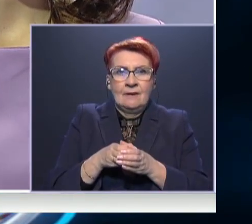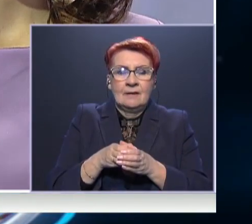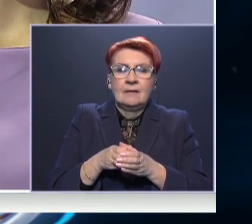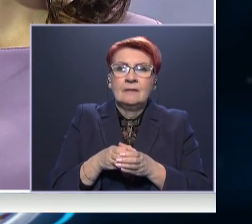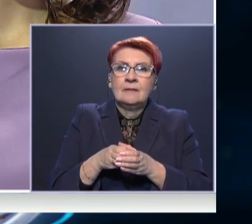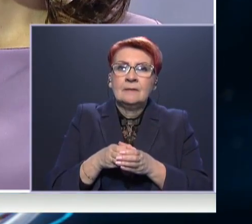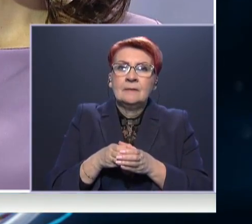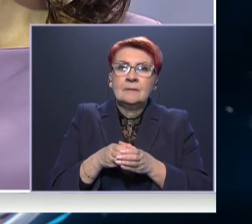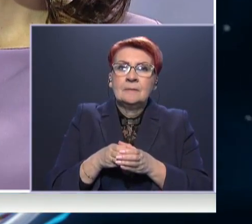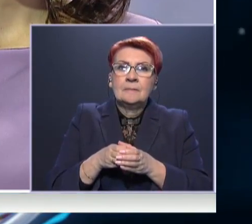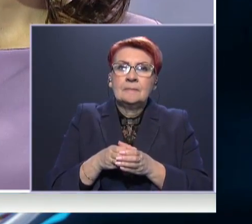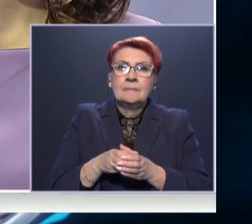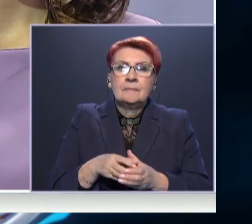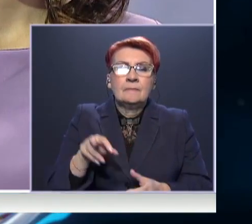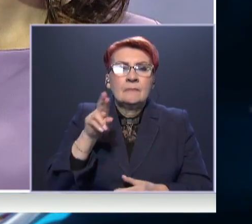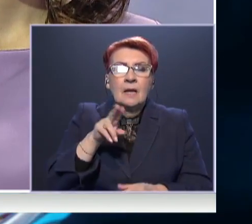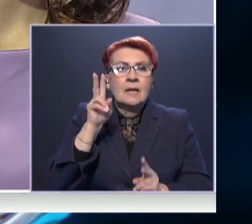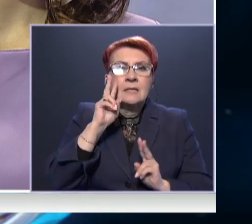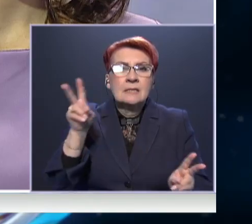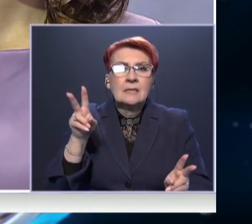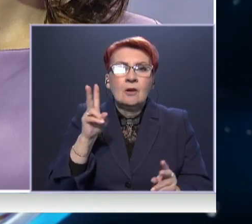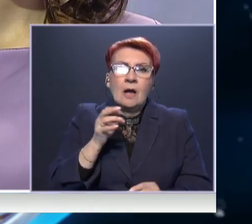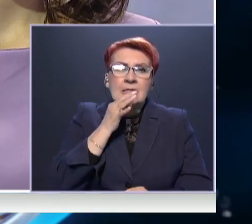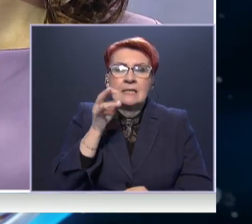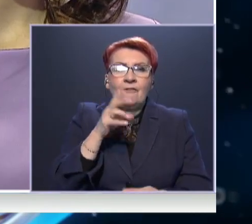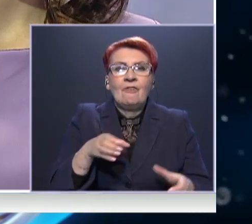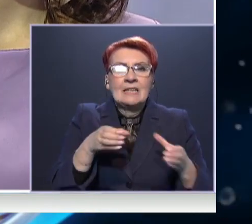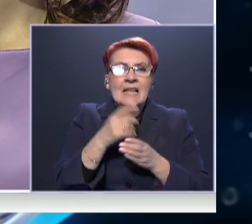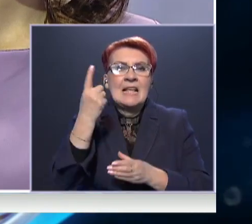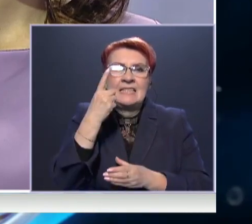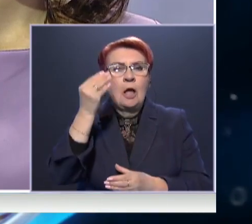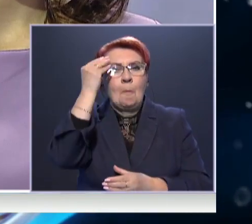Я не знаю в коллективах единомышленников и так